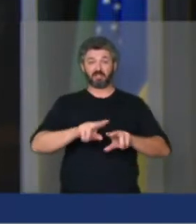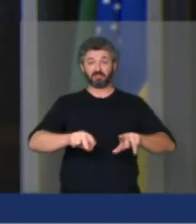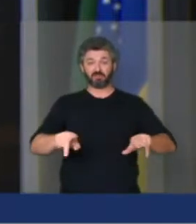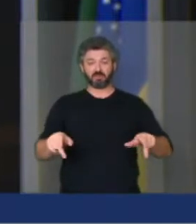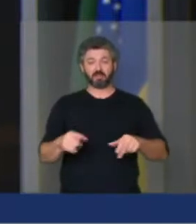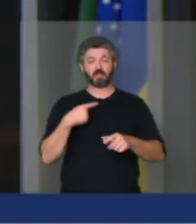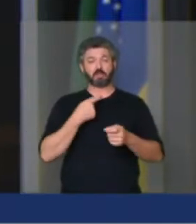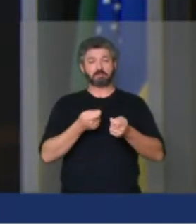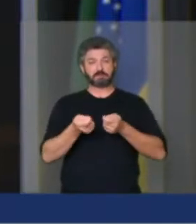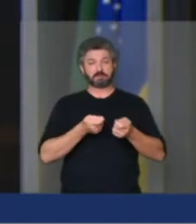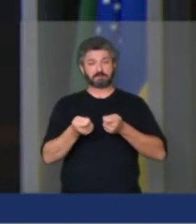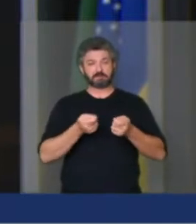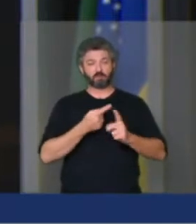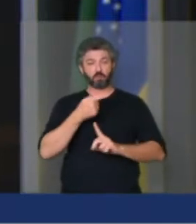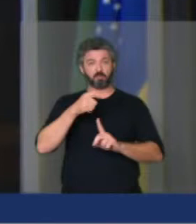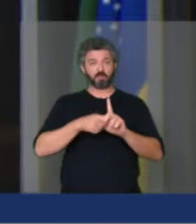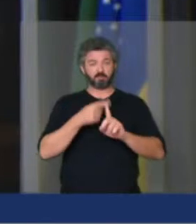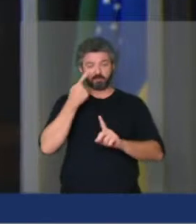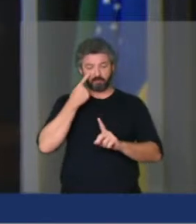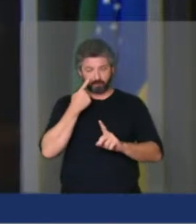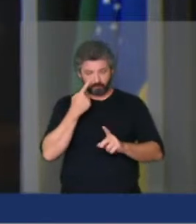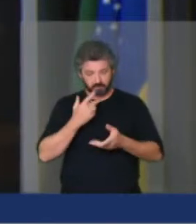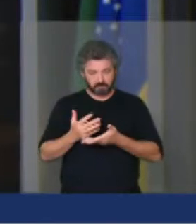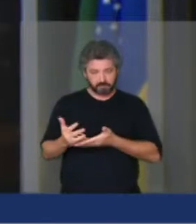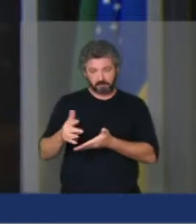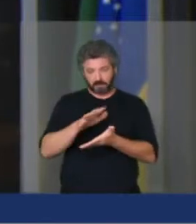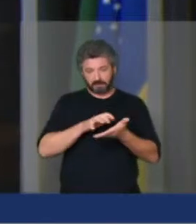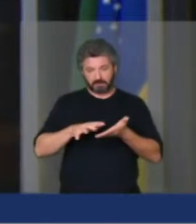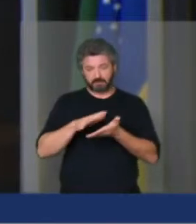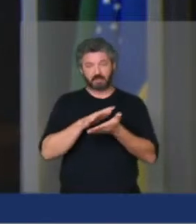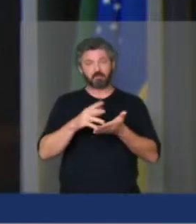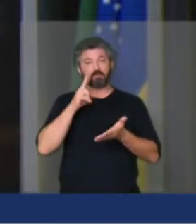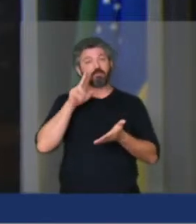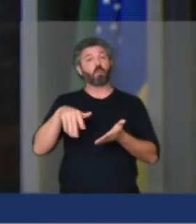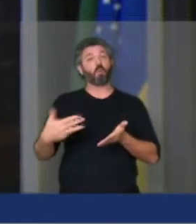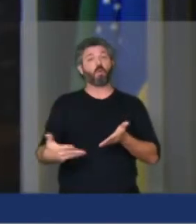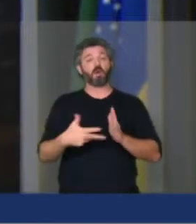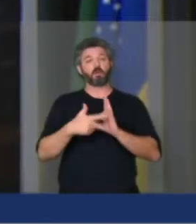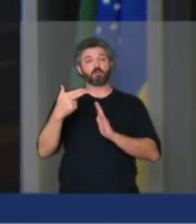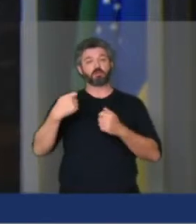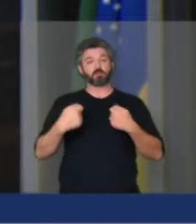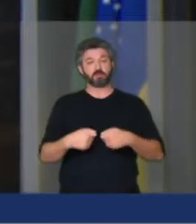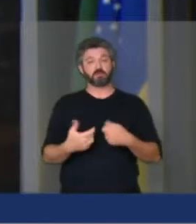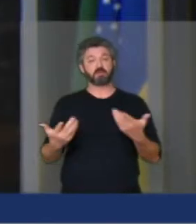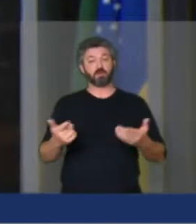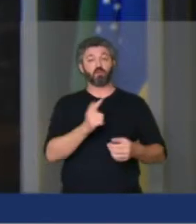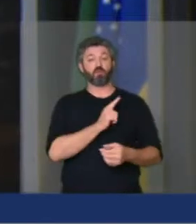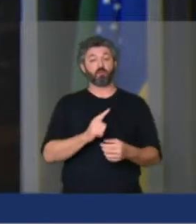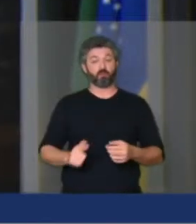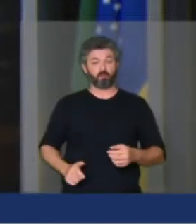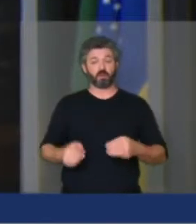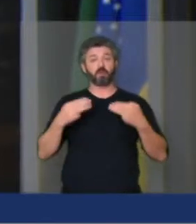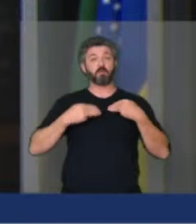PRECISÁVAMOS QUE O GOVERNO, O MINISTÉRIO DA SAÚDE, VOLTASSE OS SEUS OLHOS PARA O PROJETO DAS CIRURGIAS ELETIVAS. HOJE DE MANHÃ,